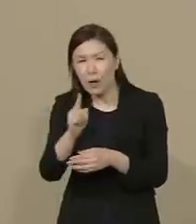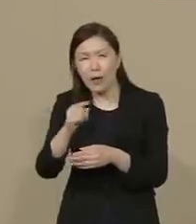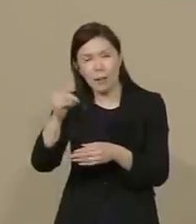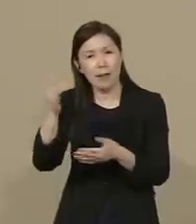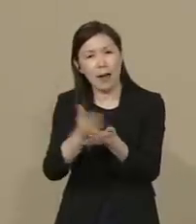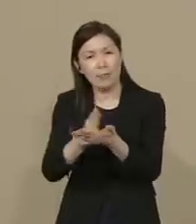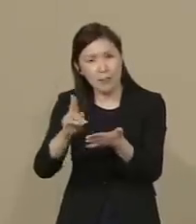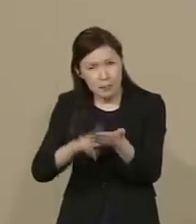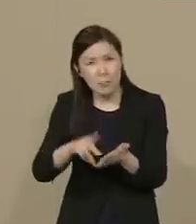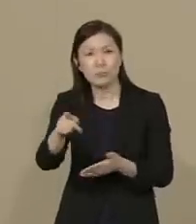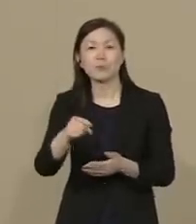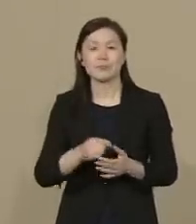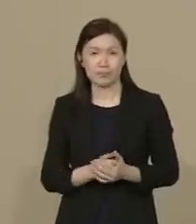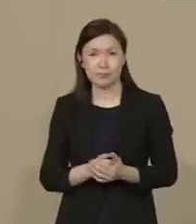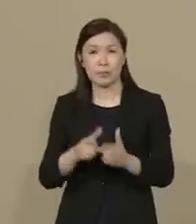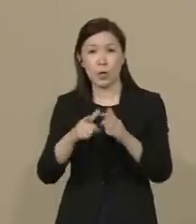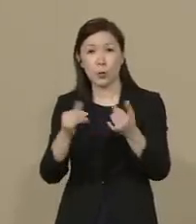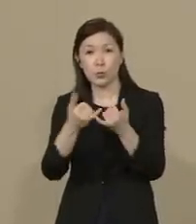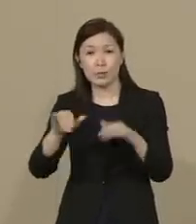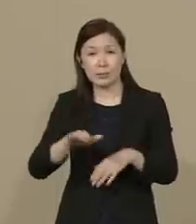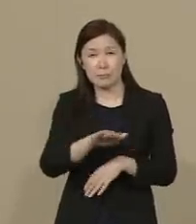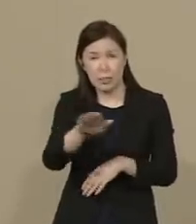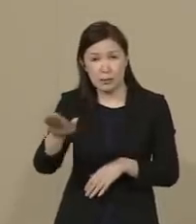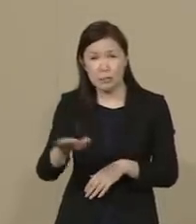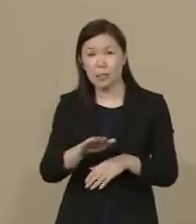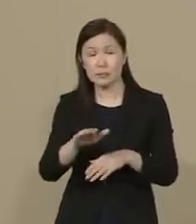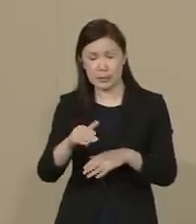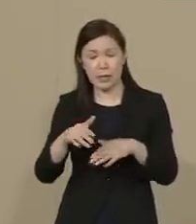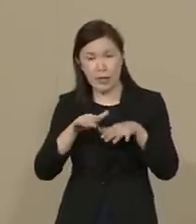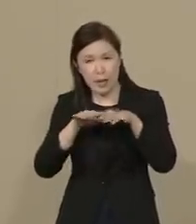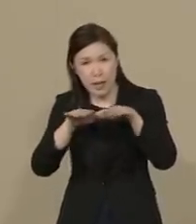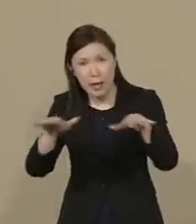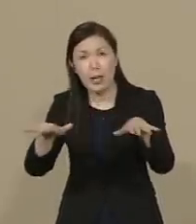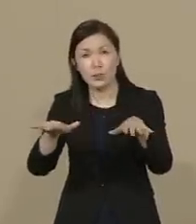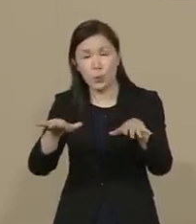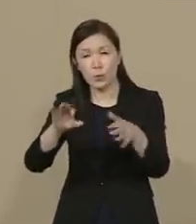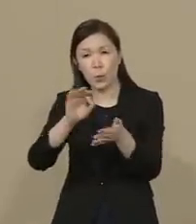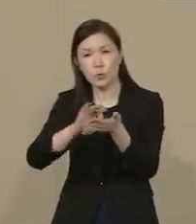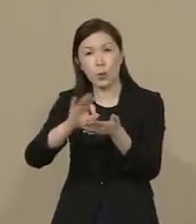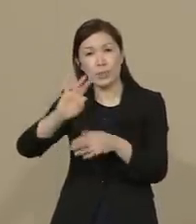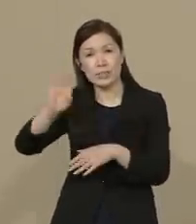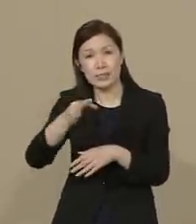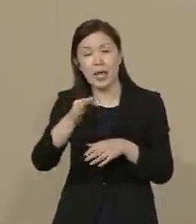国民生活に大きな影響を与える 消費税率引き上げ延期については